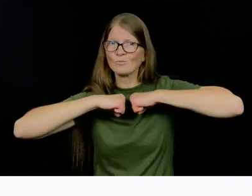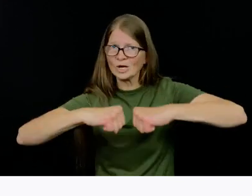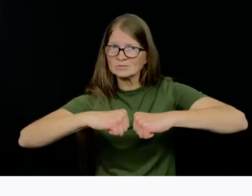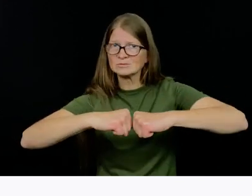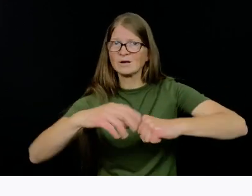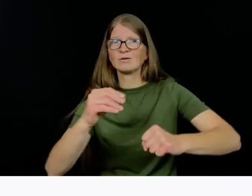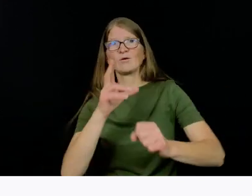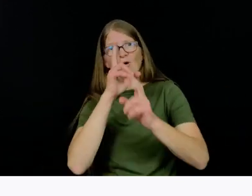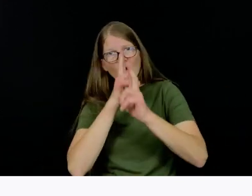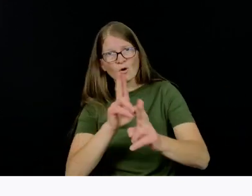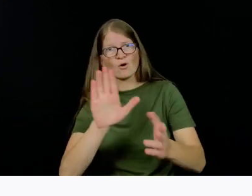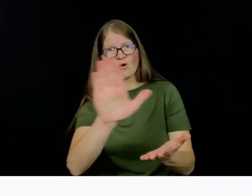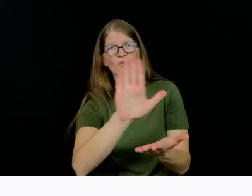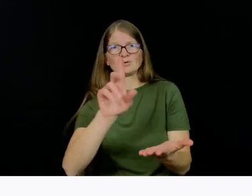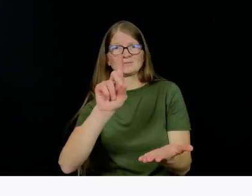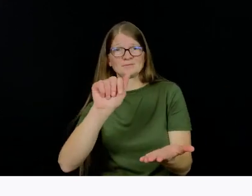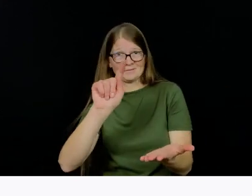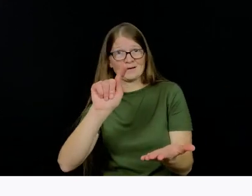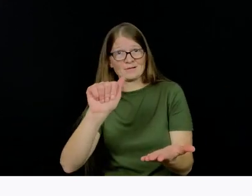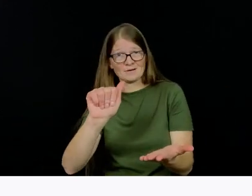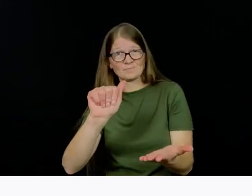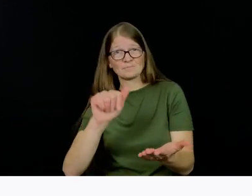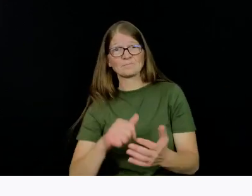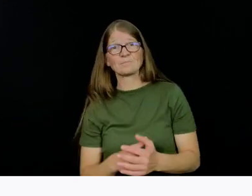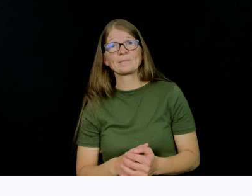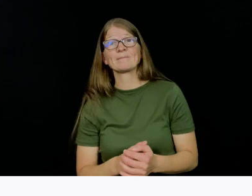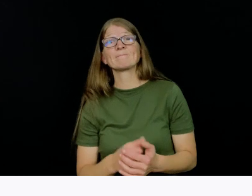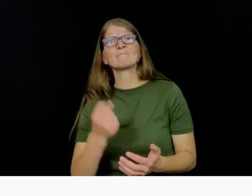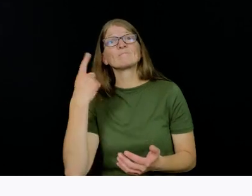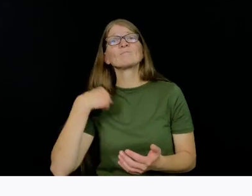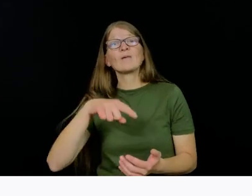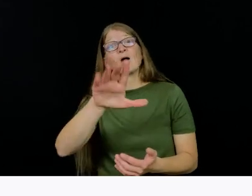لهذا السبب نحن لا نبيع معلوماتكم الشخصية مطلقًا. نقطة على السطر.